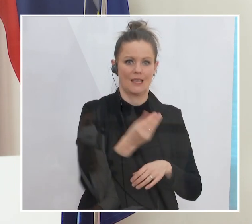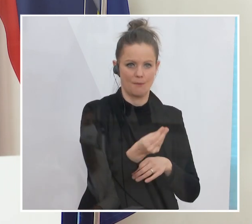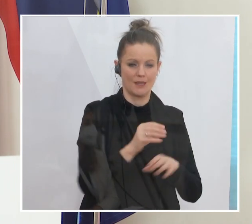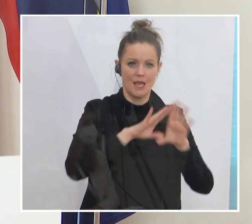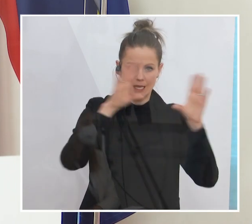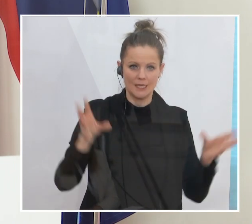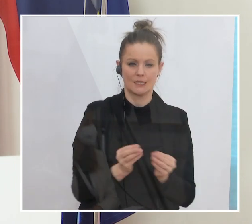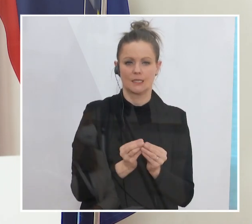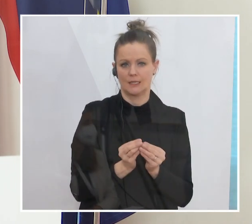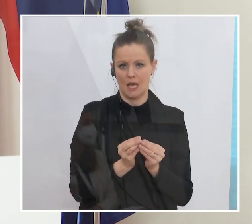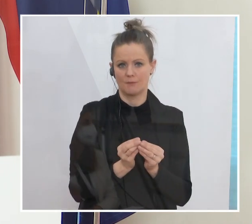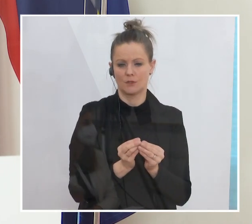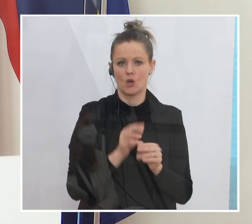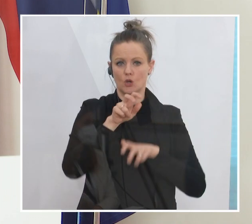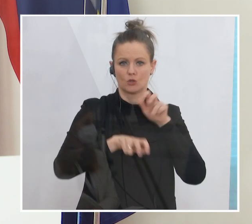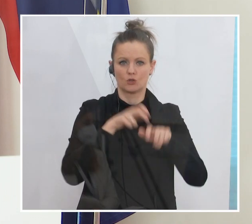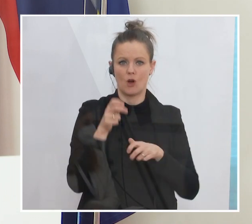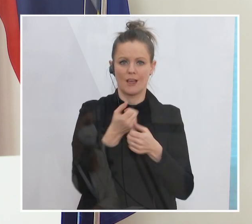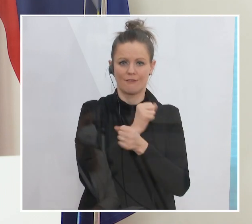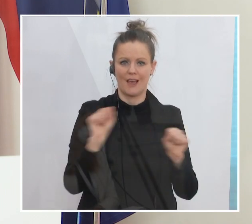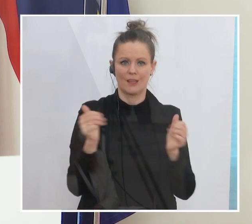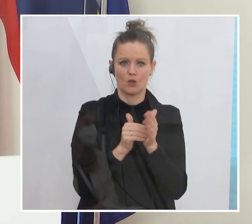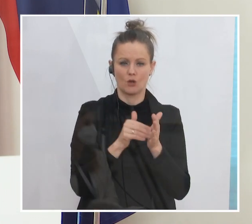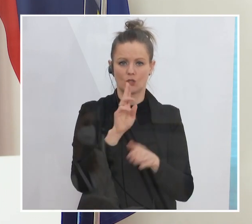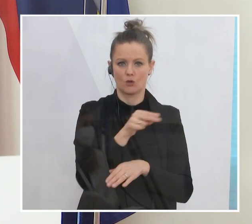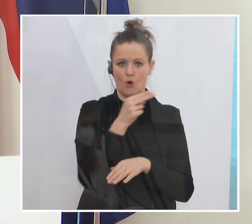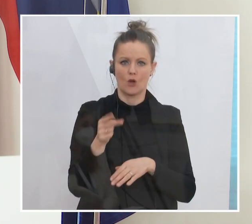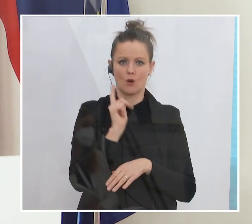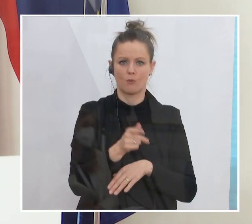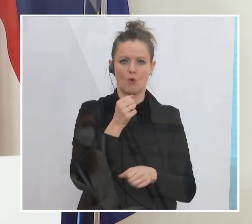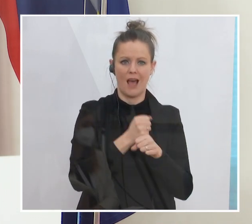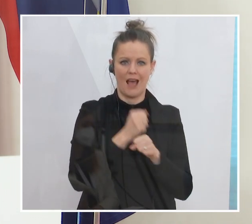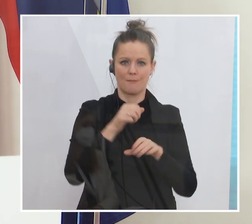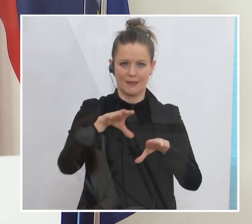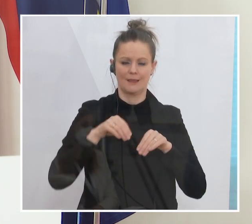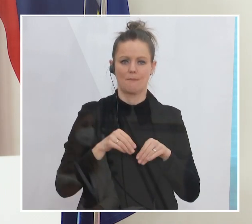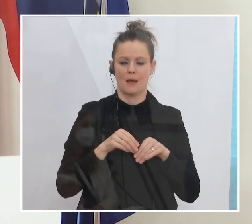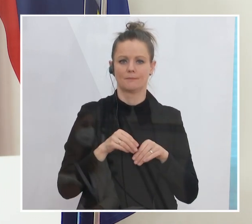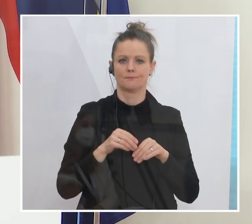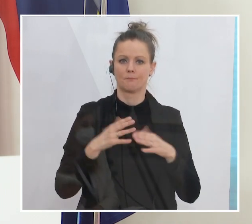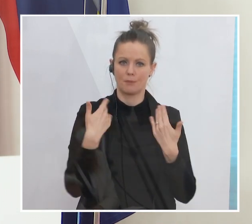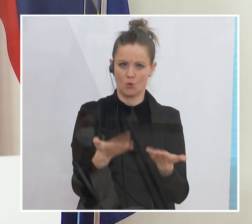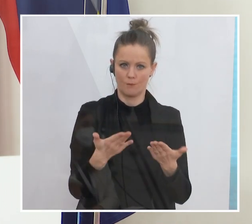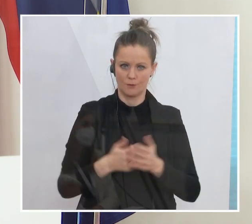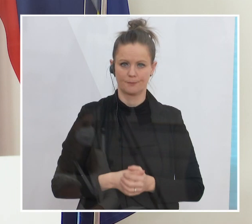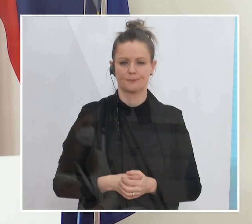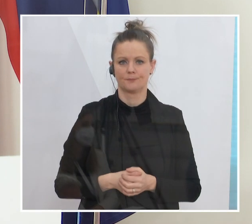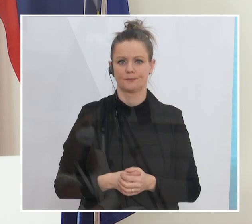steuerfrei 1.000 € pro Arbeitnehmer insgesamt sein, die das ausmachen wird. Das gesamte Paket